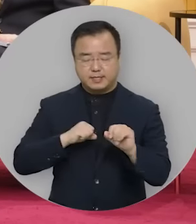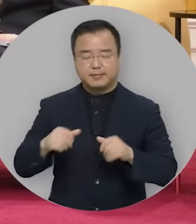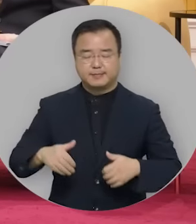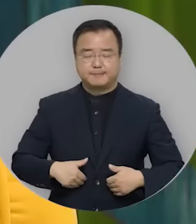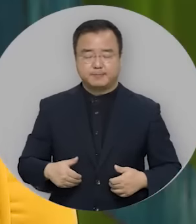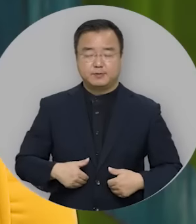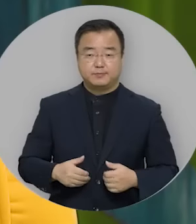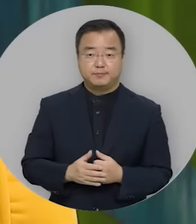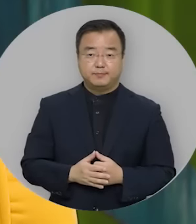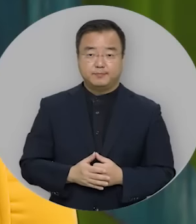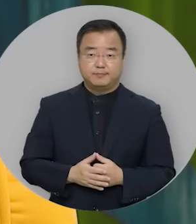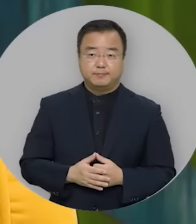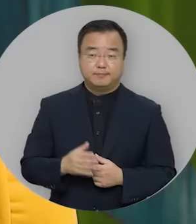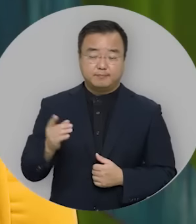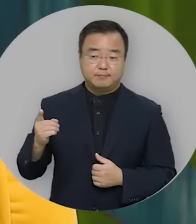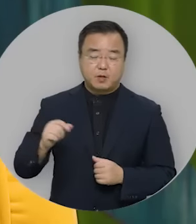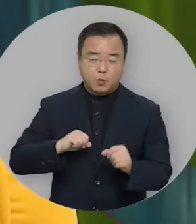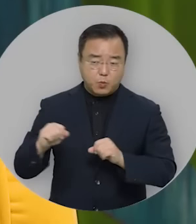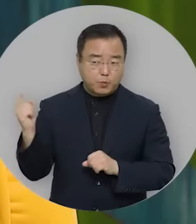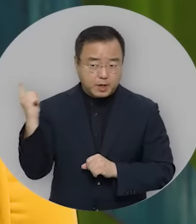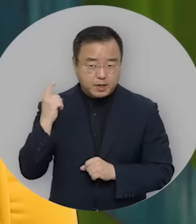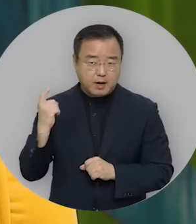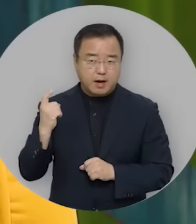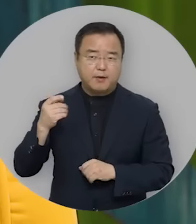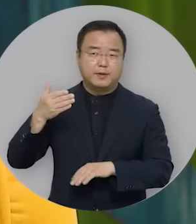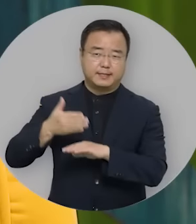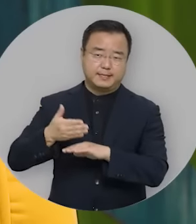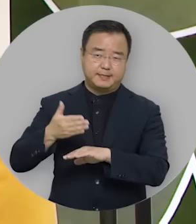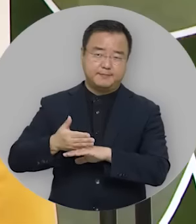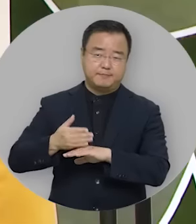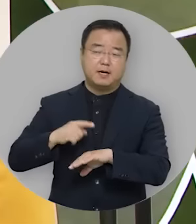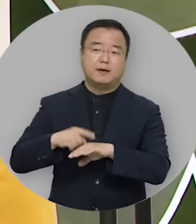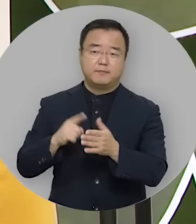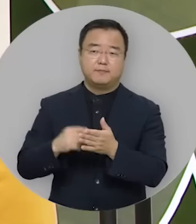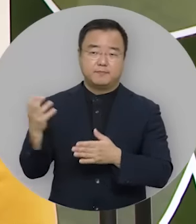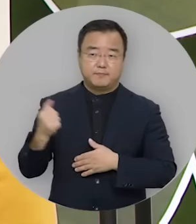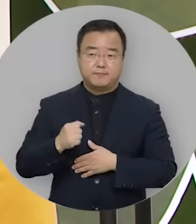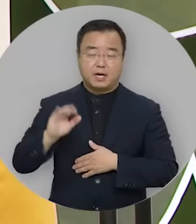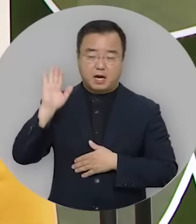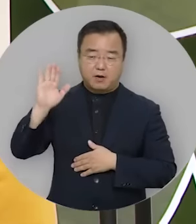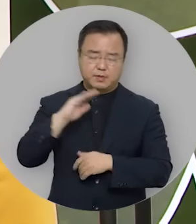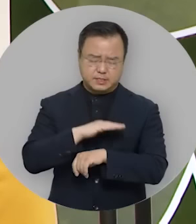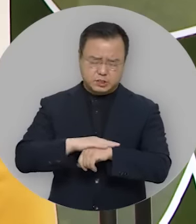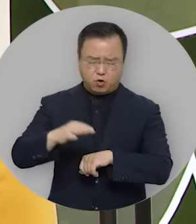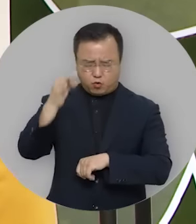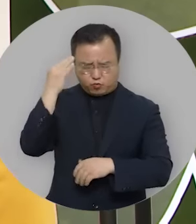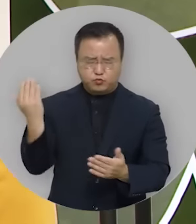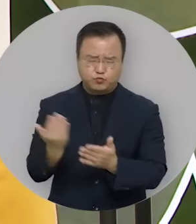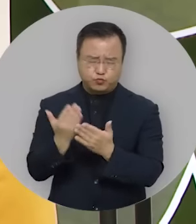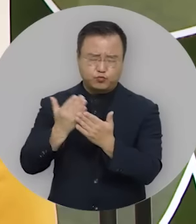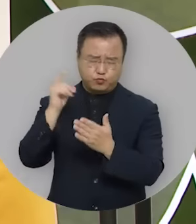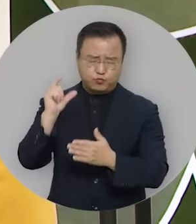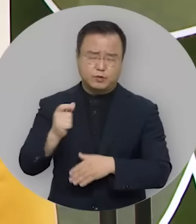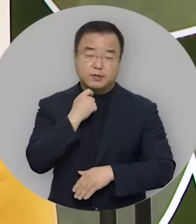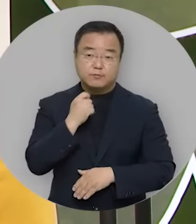그래서 해 주시는 걸 듣고 정말 굉장히 감사하고요. 앞으로 정말 이 기능을 계속 강화해야 할 것 같은데